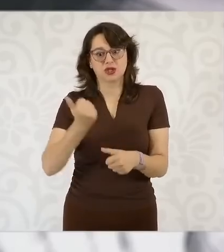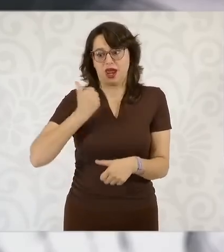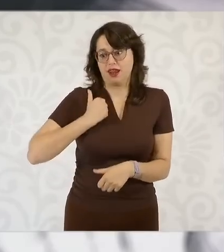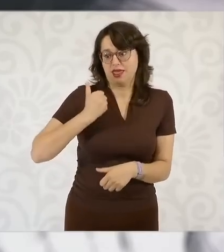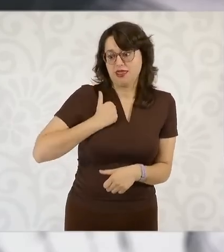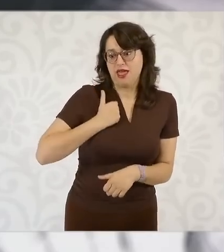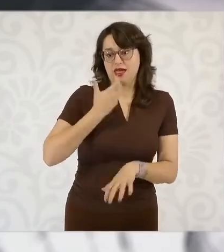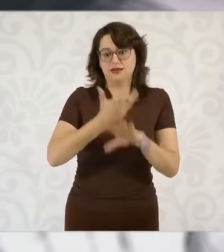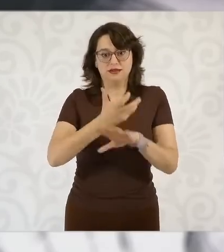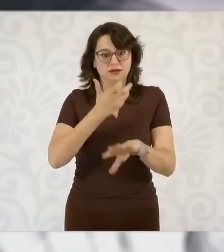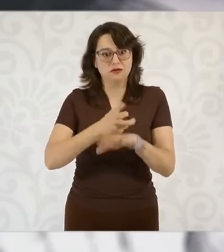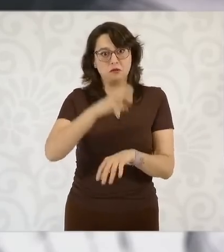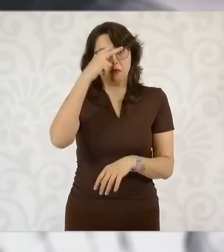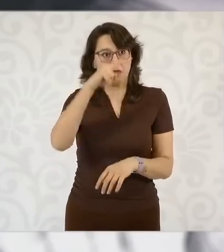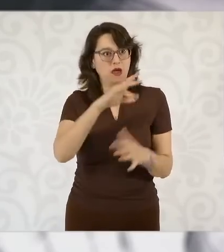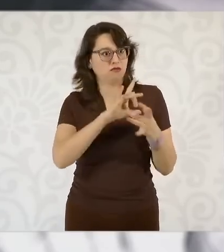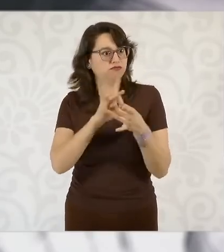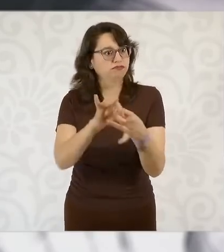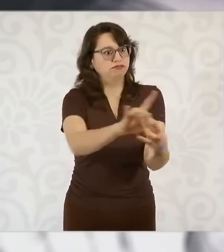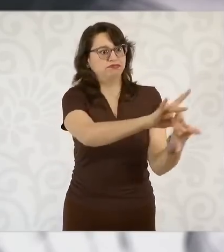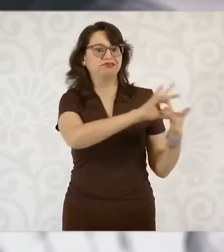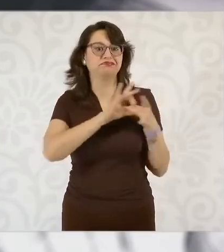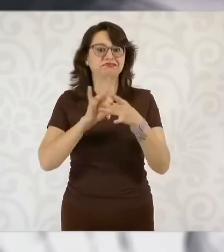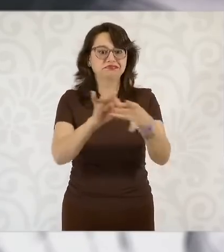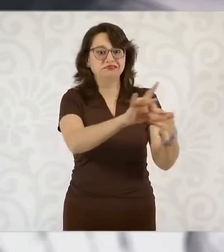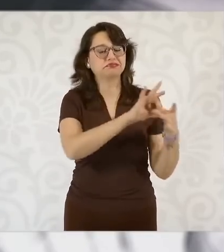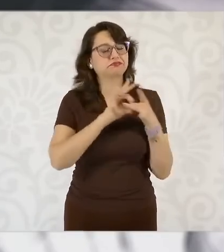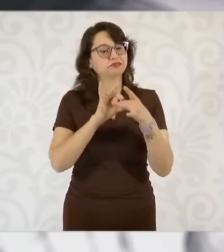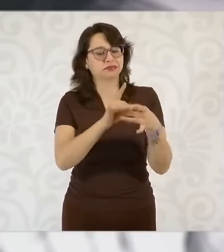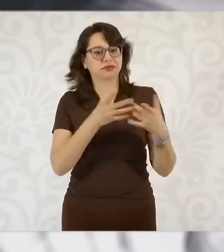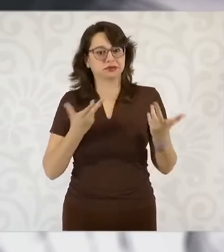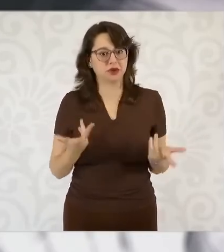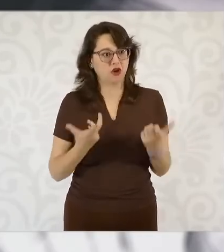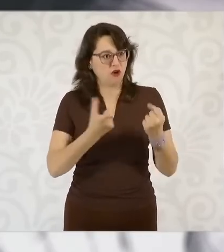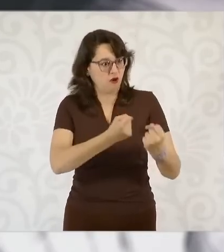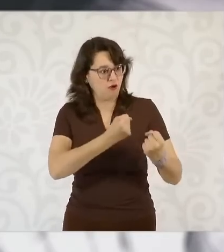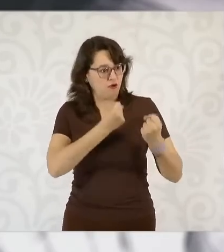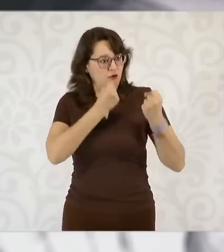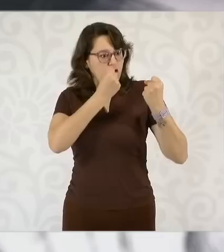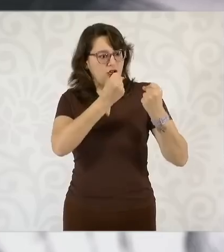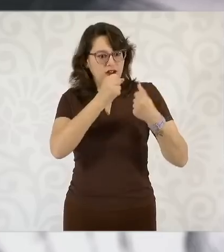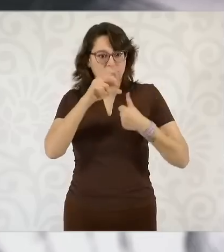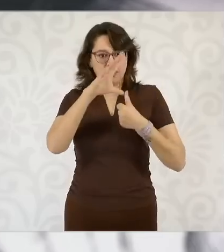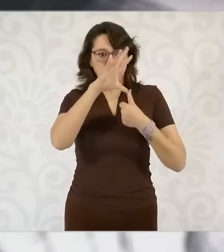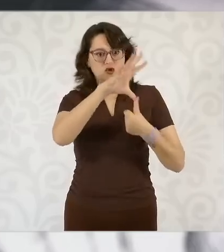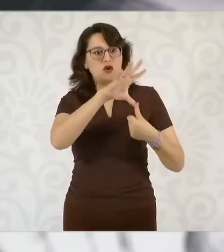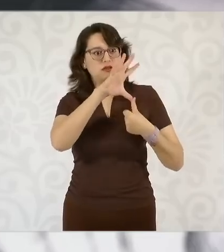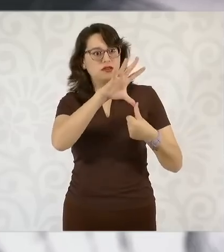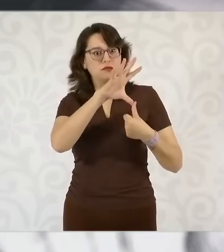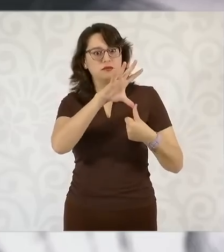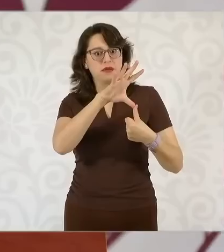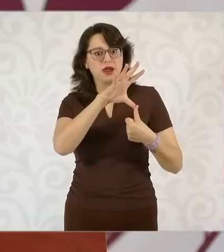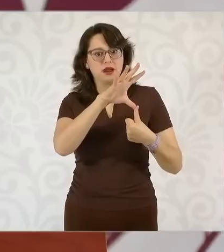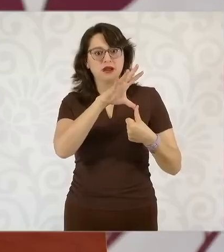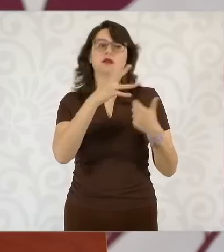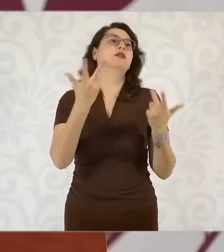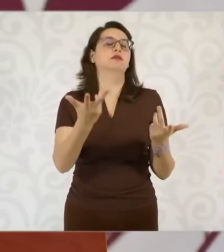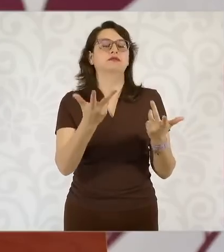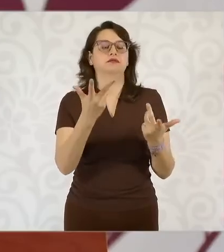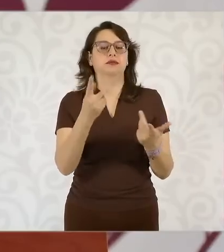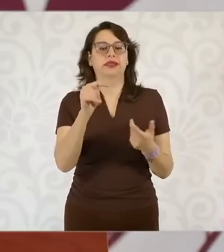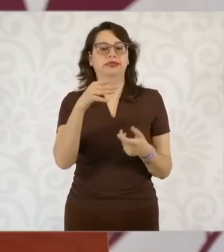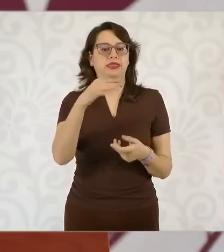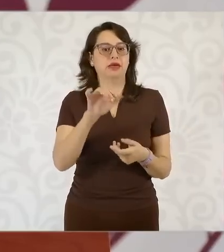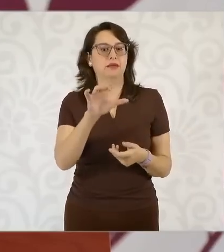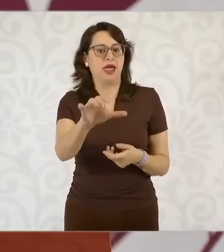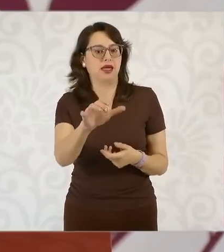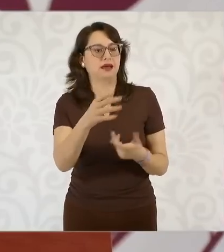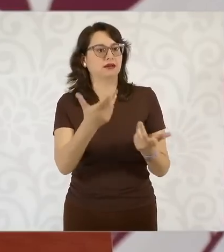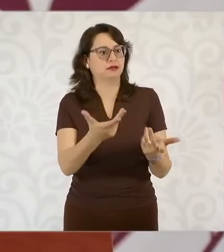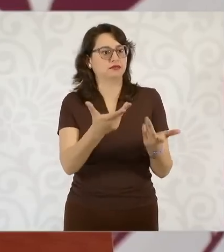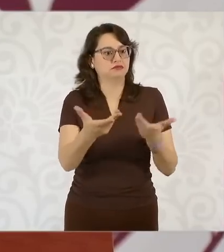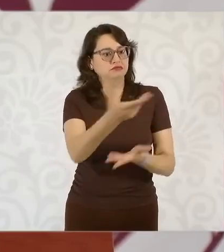Unidos y México tiene una fortaleza la región Norteamérica por su tratado que nos ha permitido